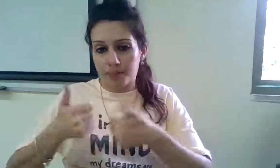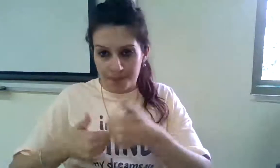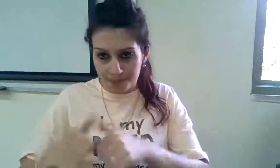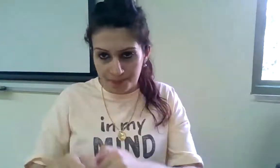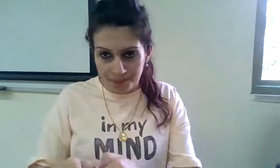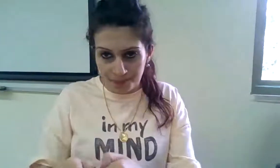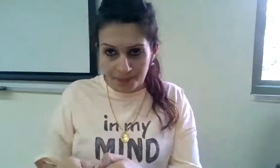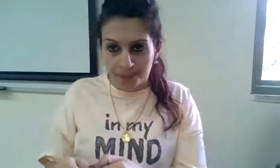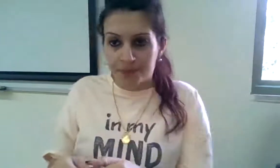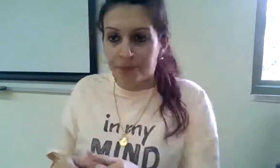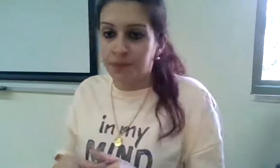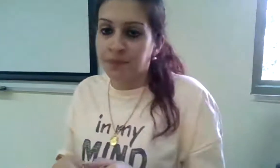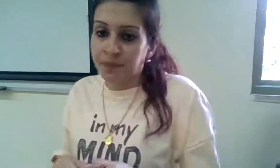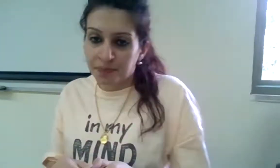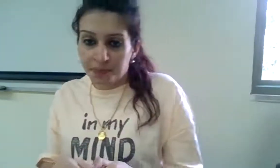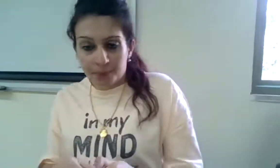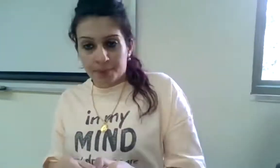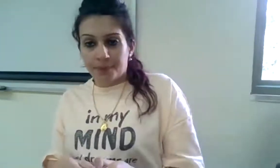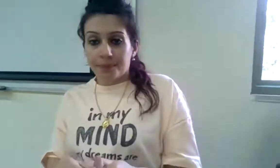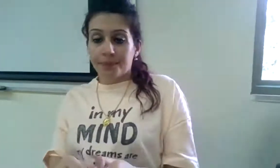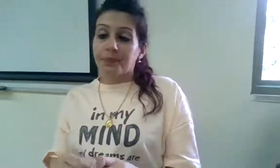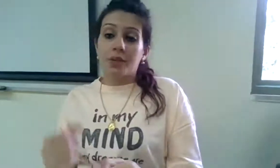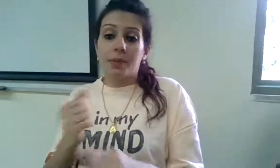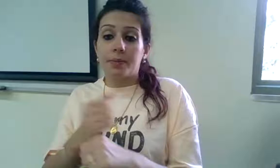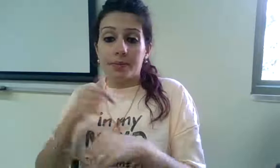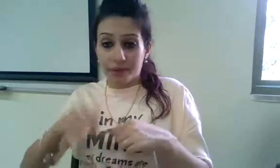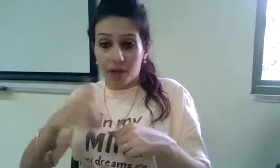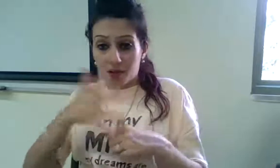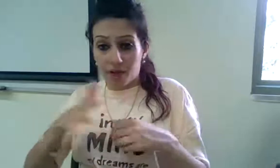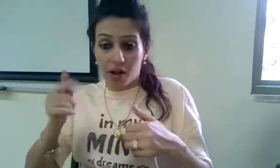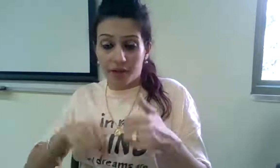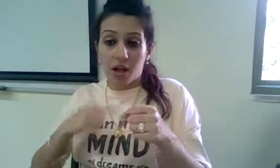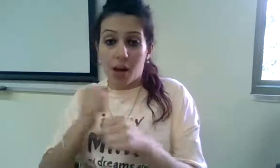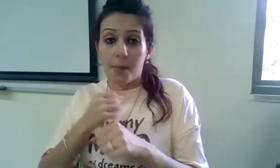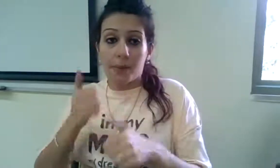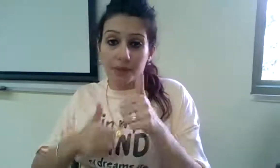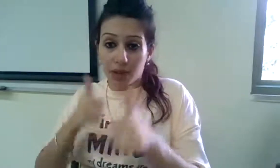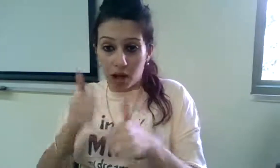لألعاب الإلكترونية حيث يكون لديك اكثر من حياة